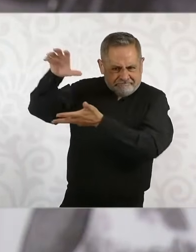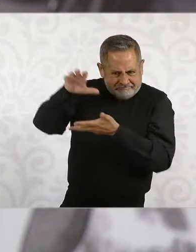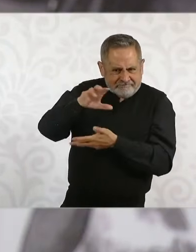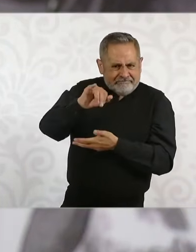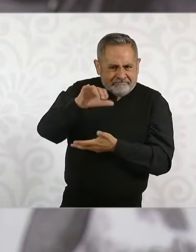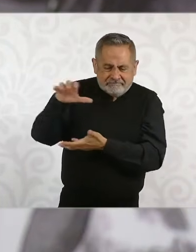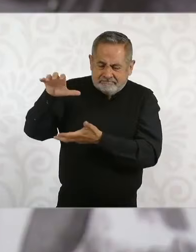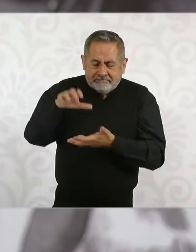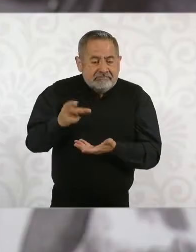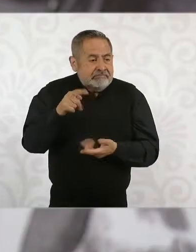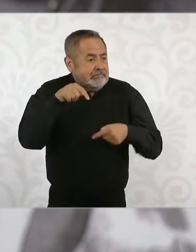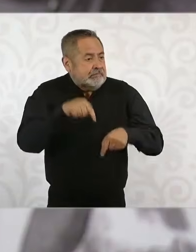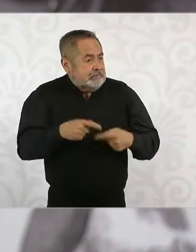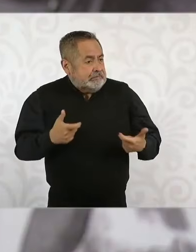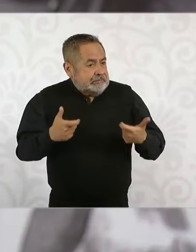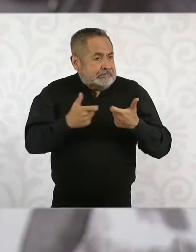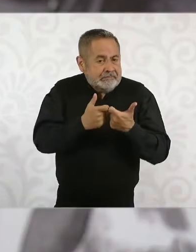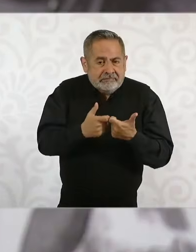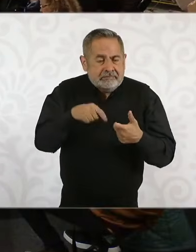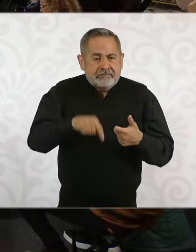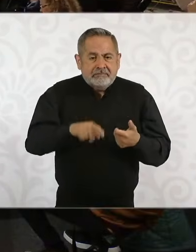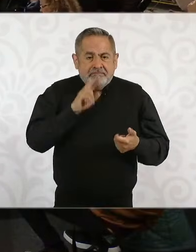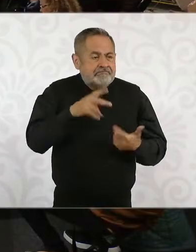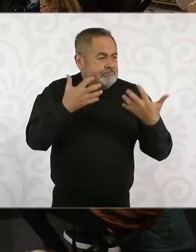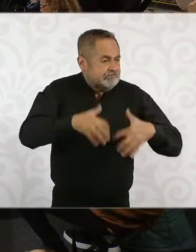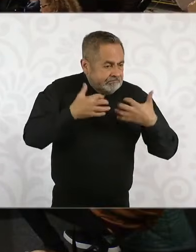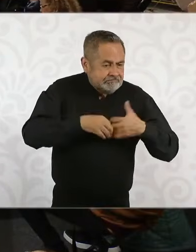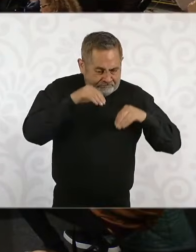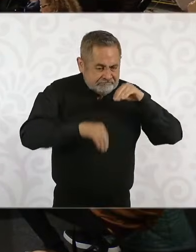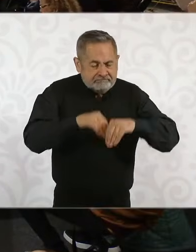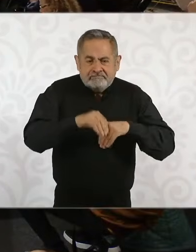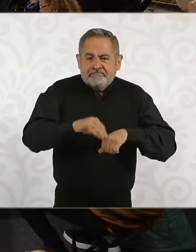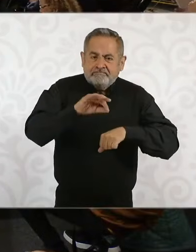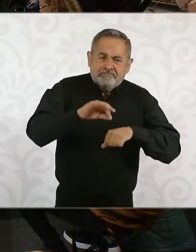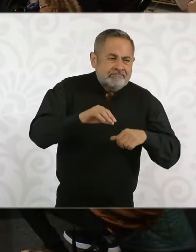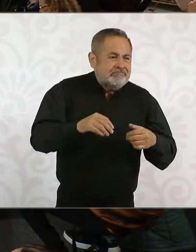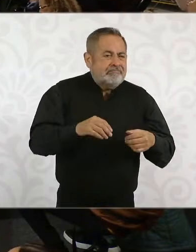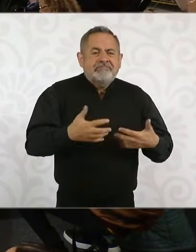proyectos de coinversión, inversión mixta entre empresas farmacéuticas y el Estado mexicano para